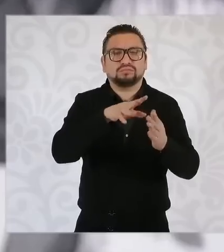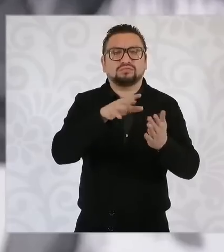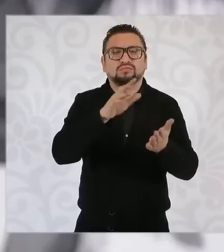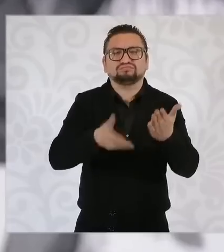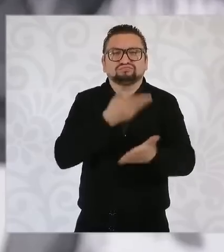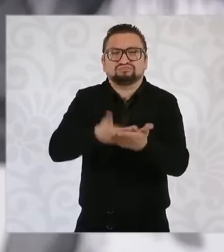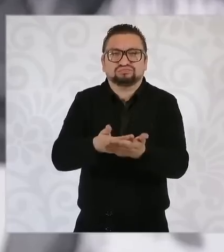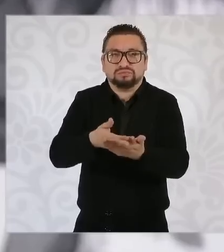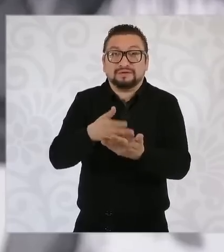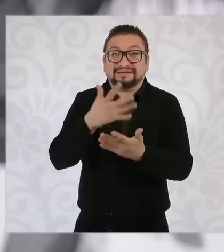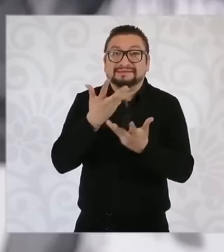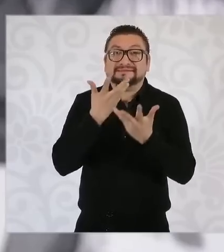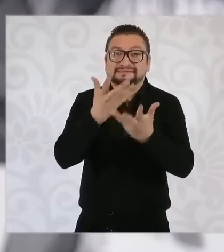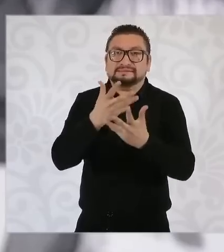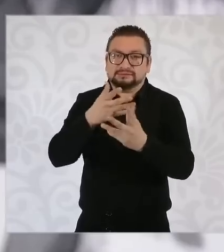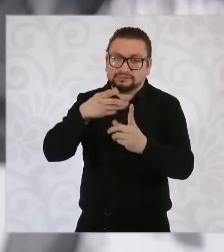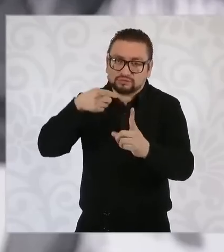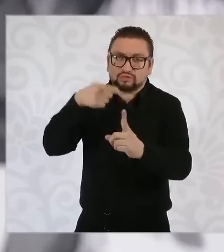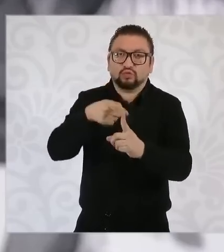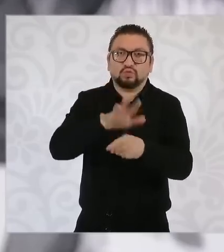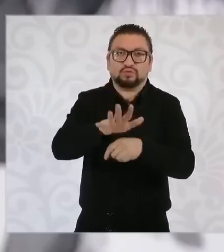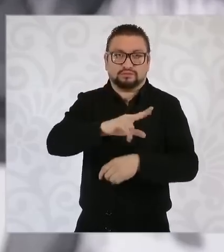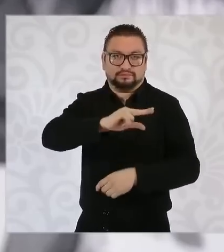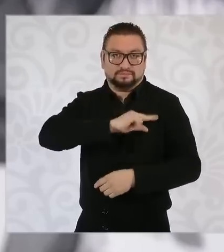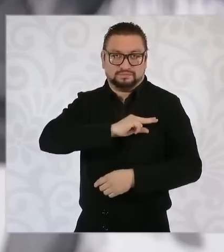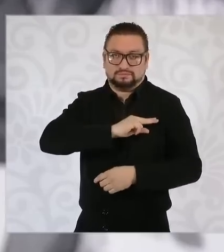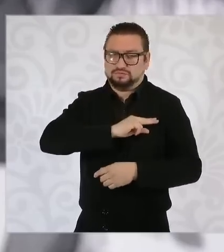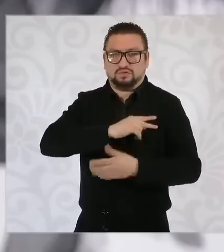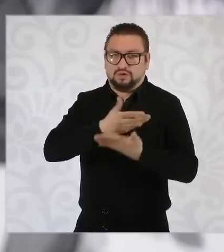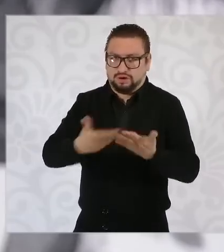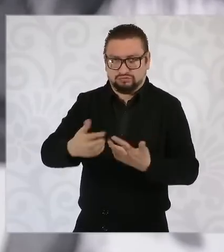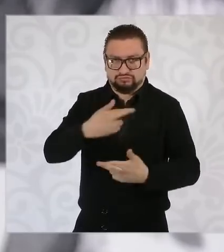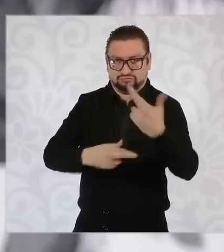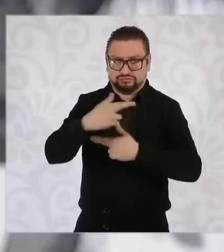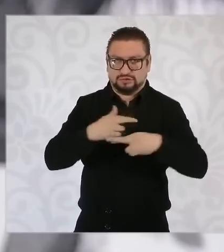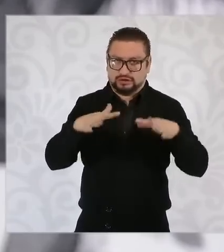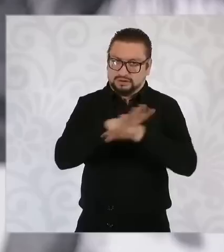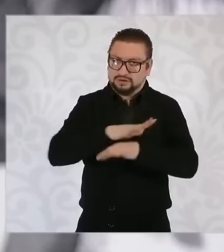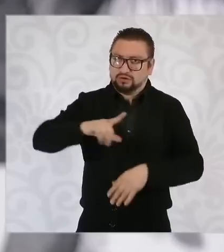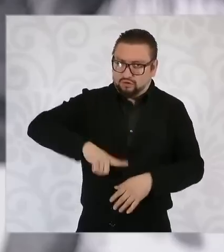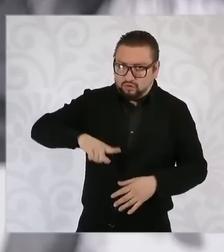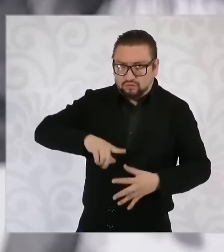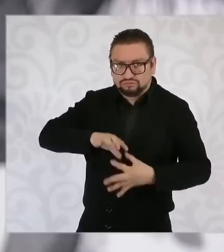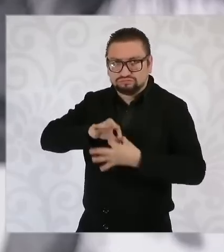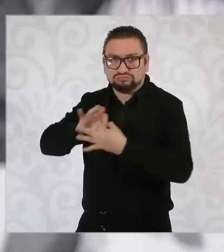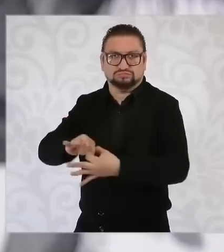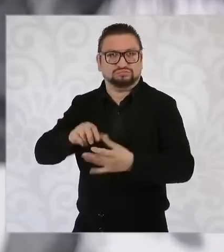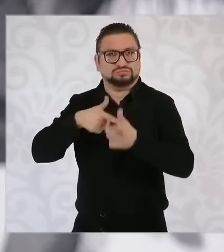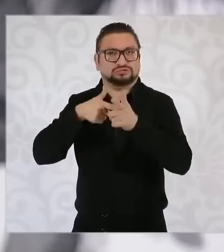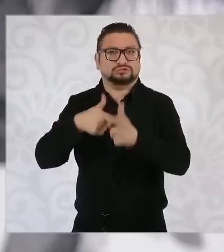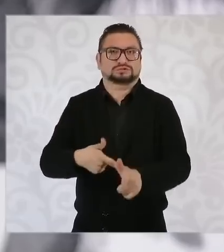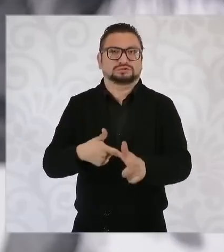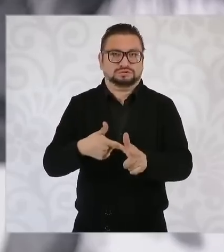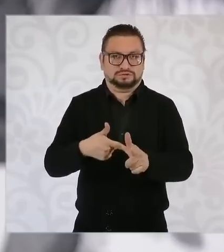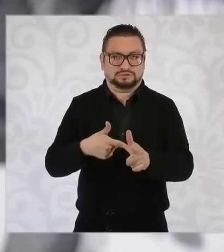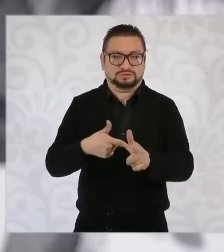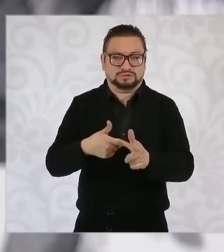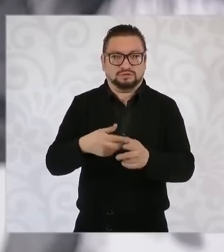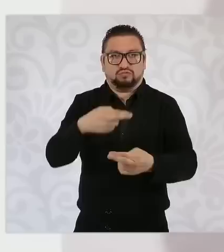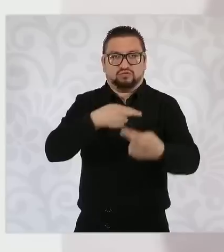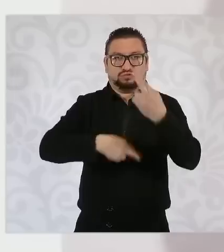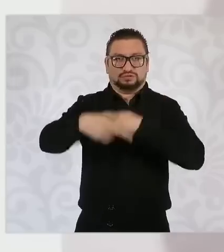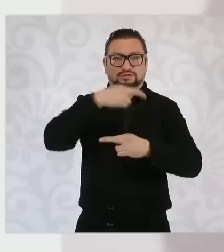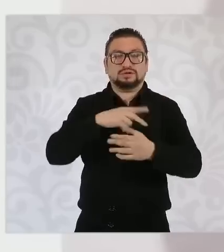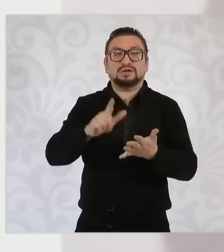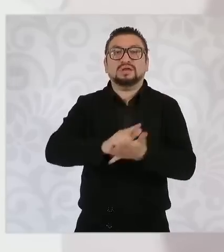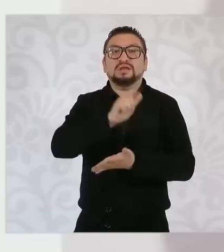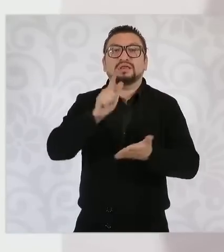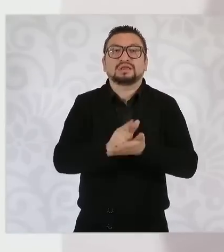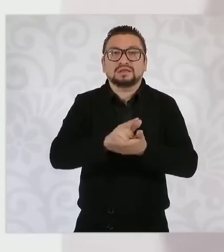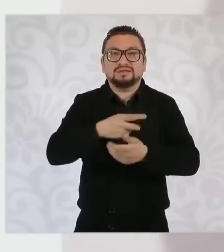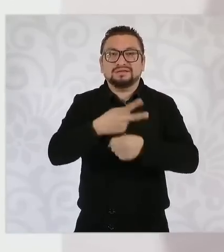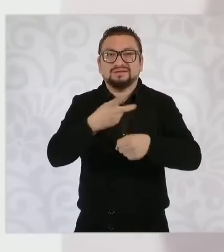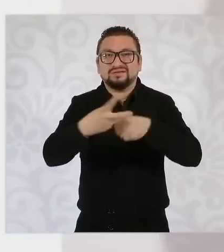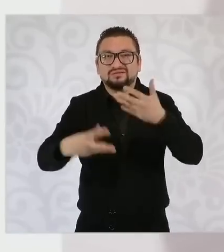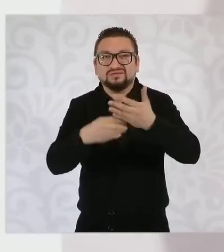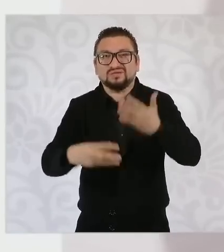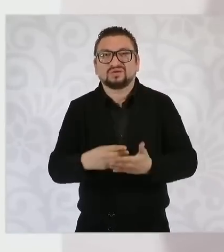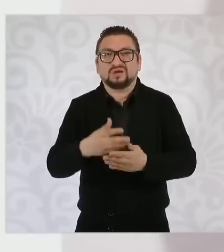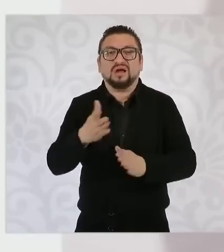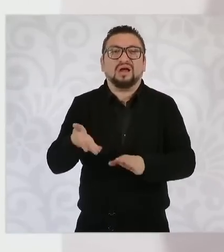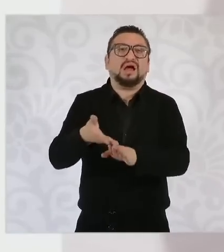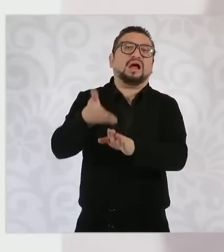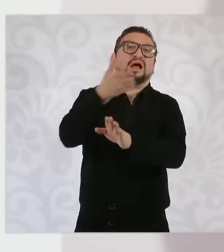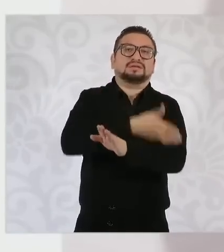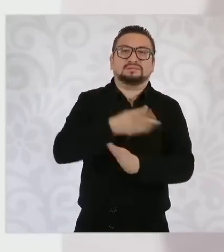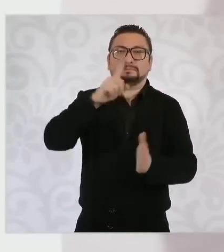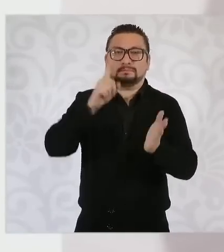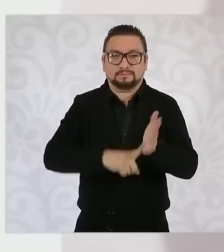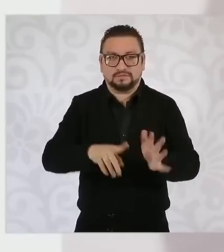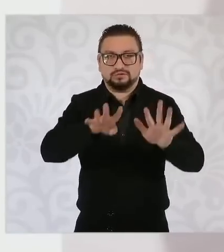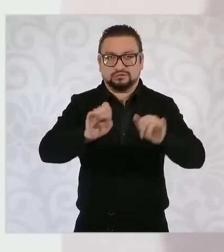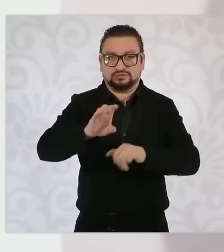privatizar de hecho es una reversión incluso de reformas a las leyes secundarias de 1992